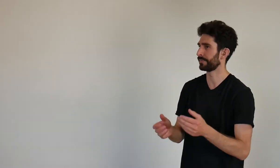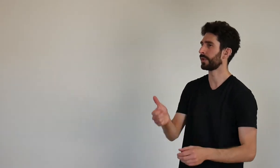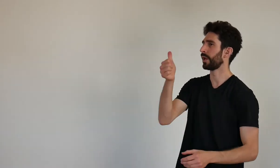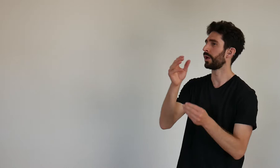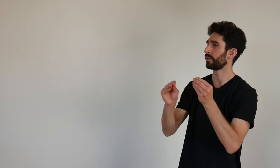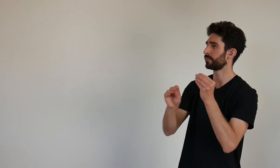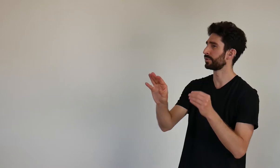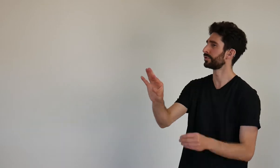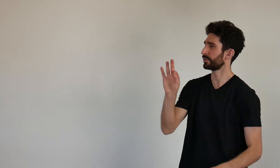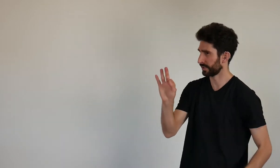Tu choisis un objet.